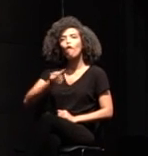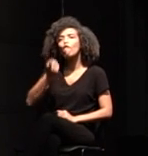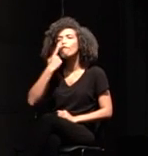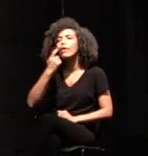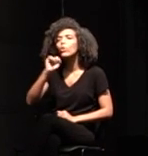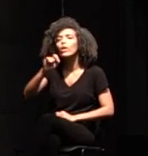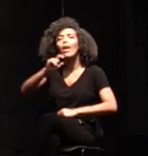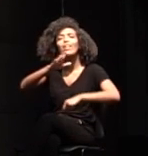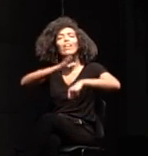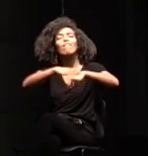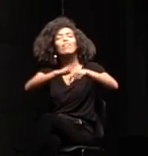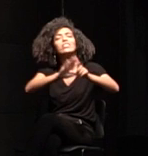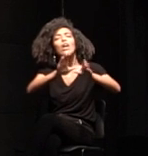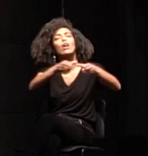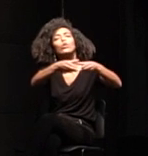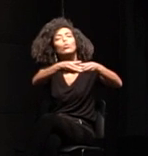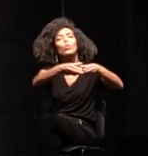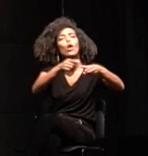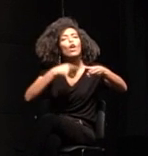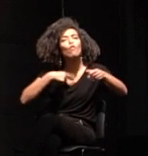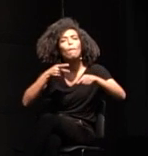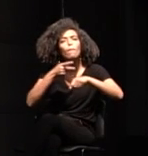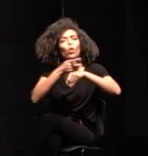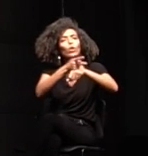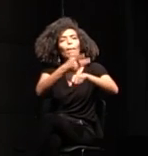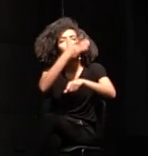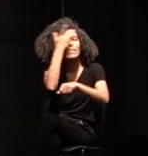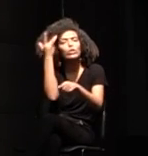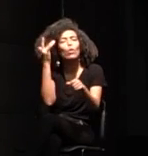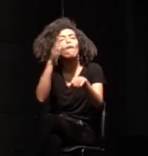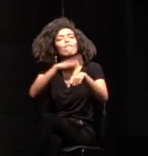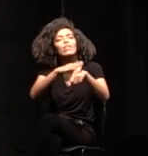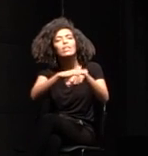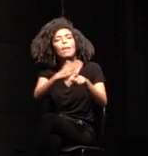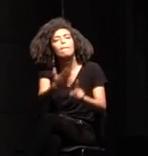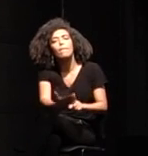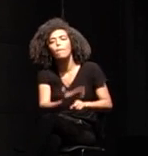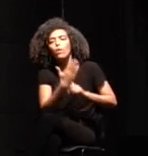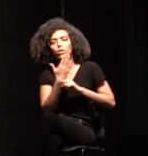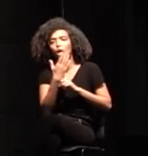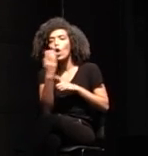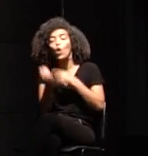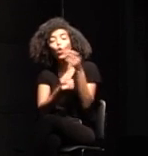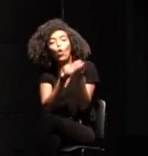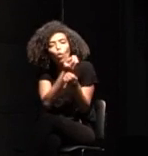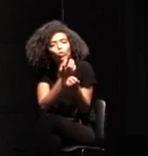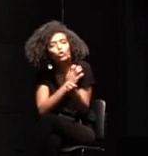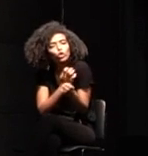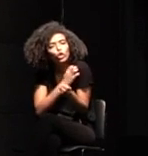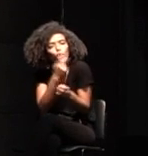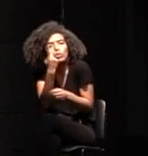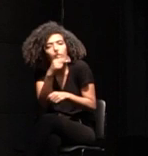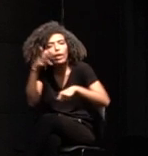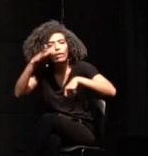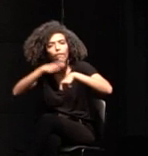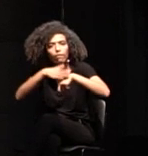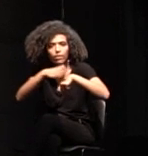é que vou procurar uma pessoa e pedir para a pessoa me mostrar como esta pessoa faz "X".